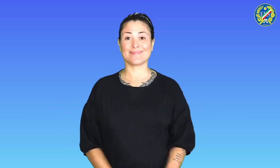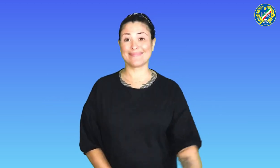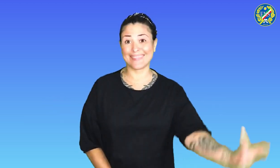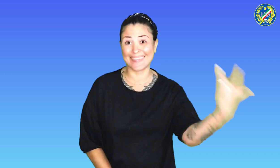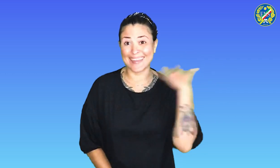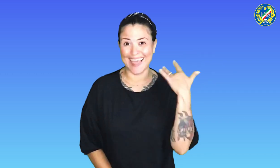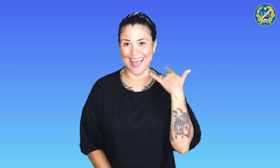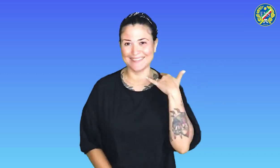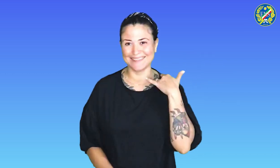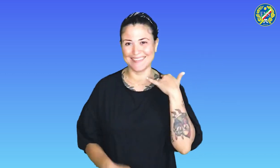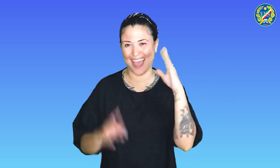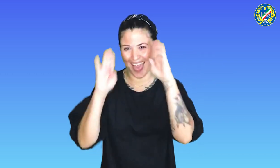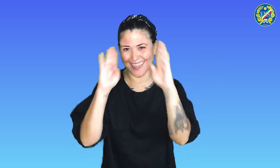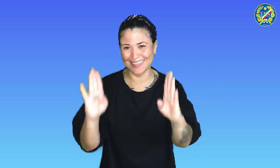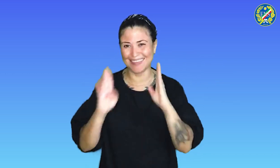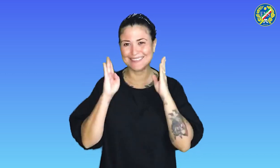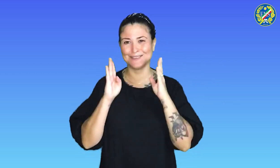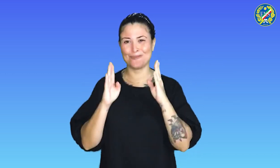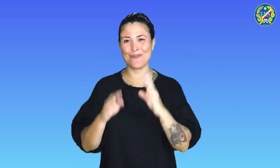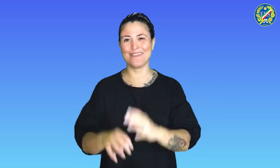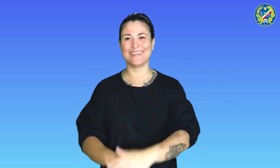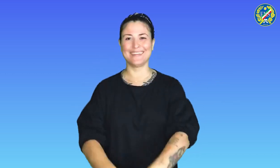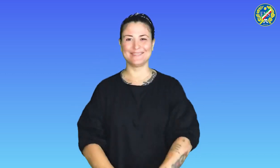Grazie per l'attenzione!